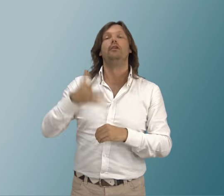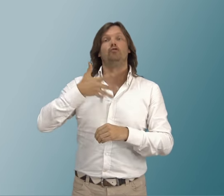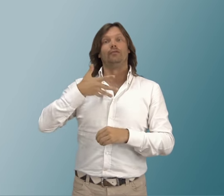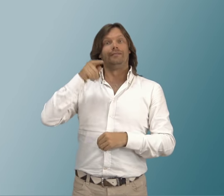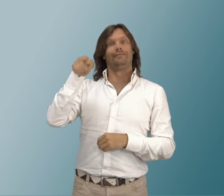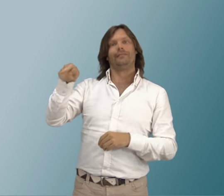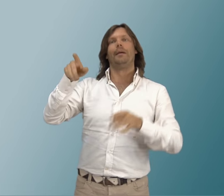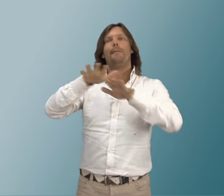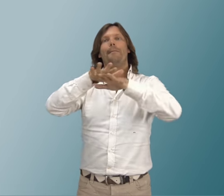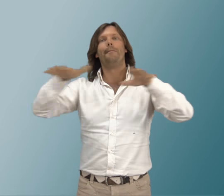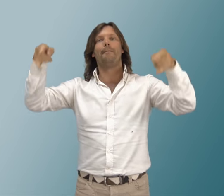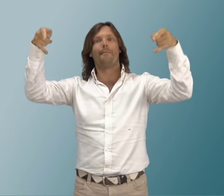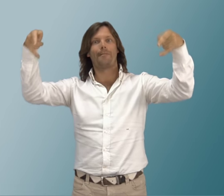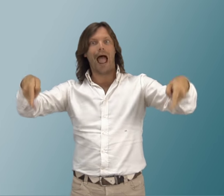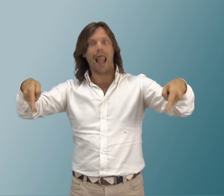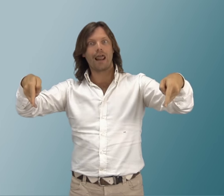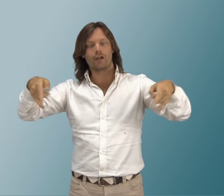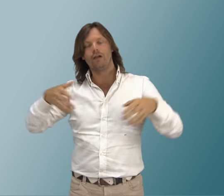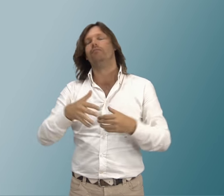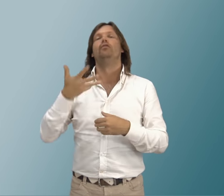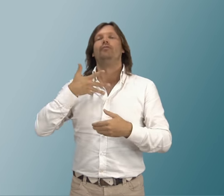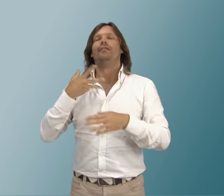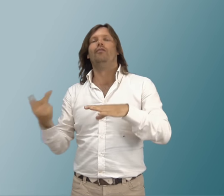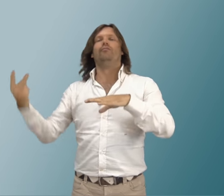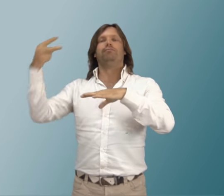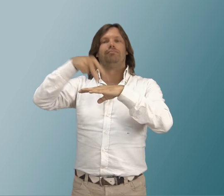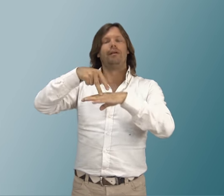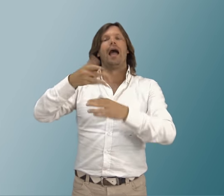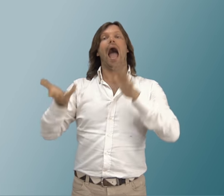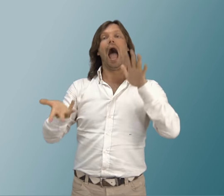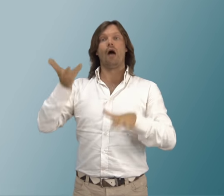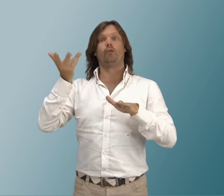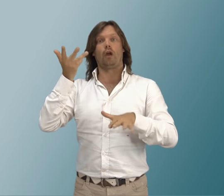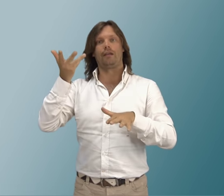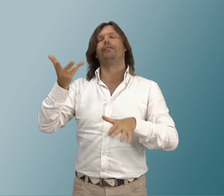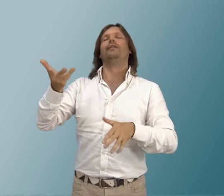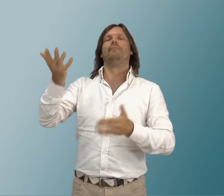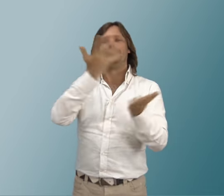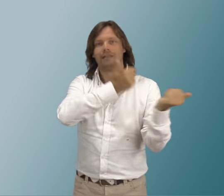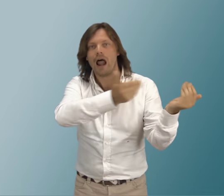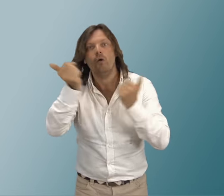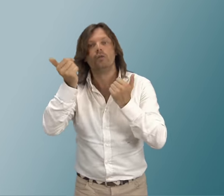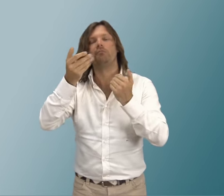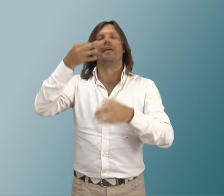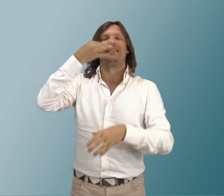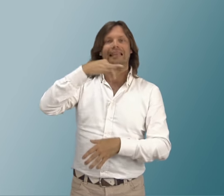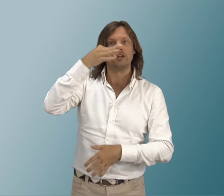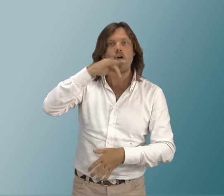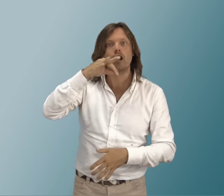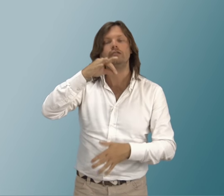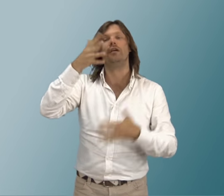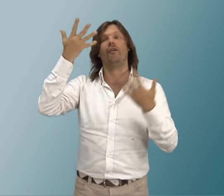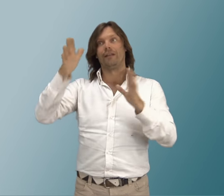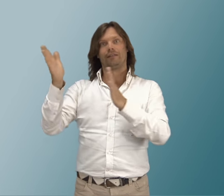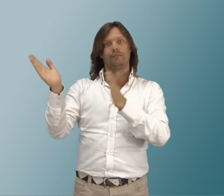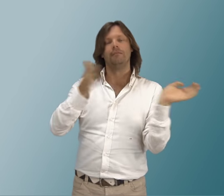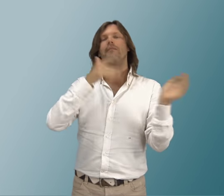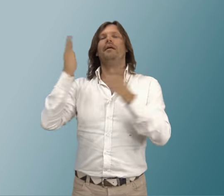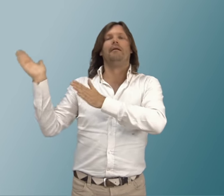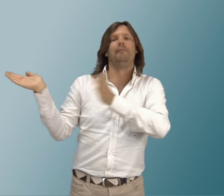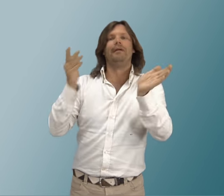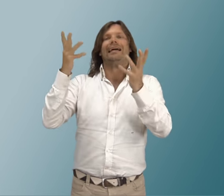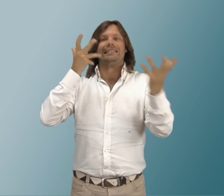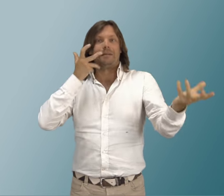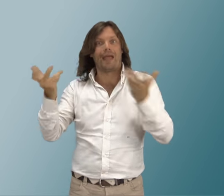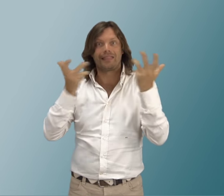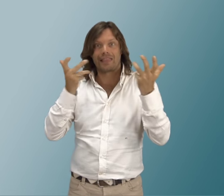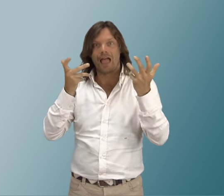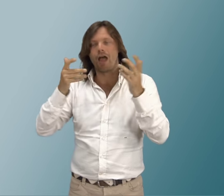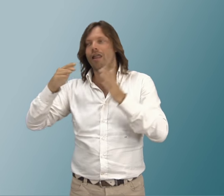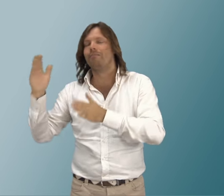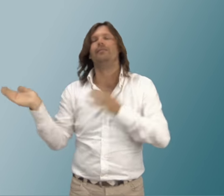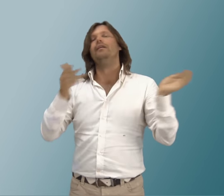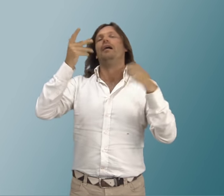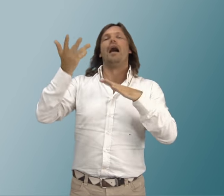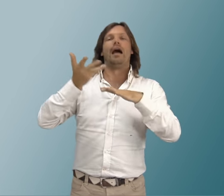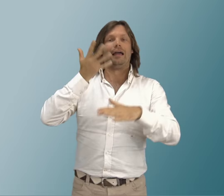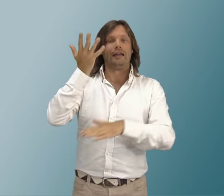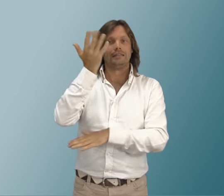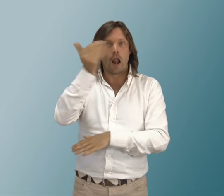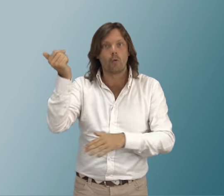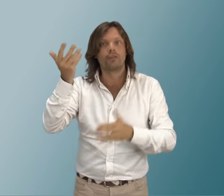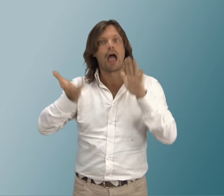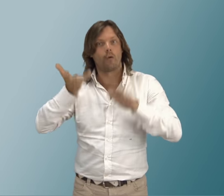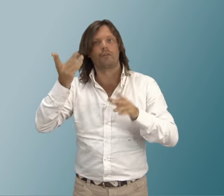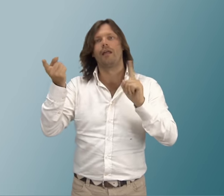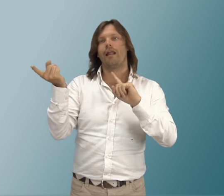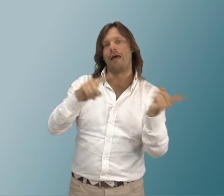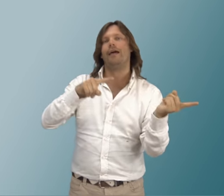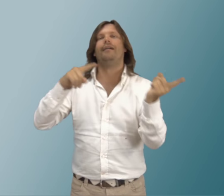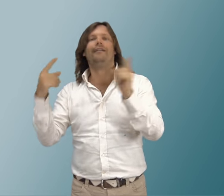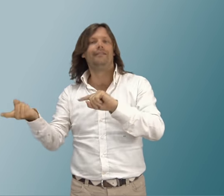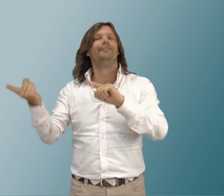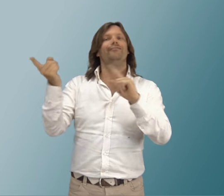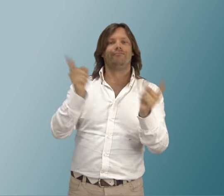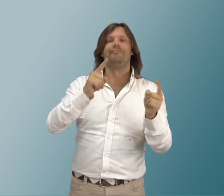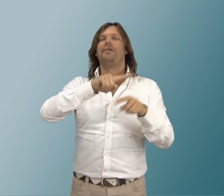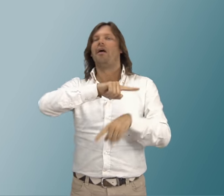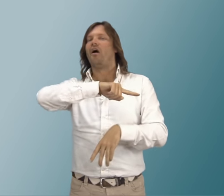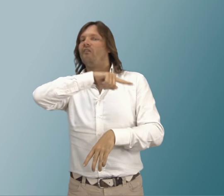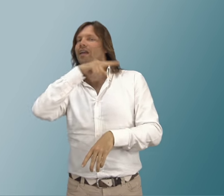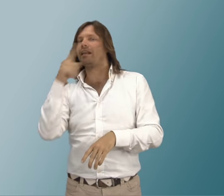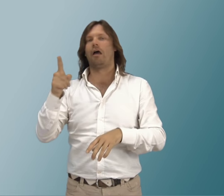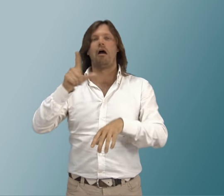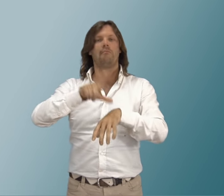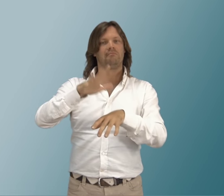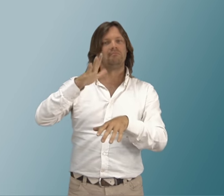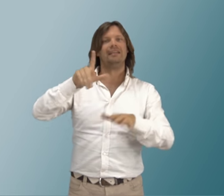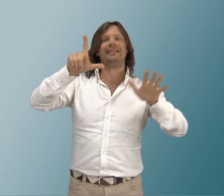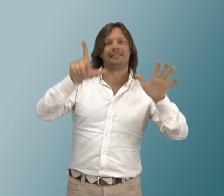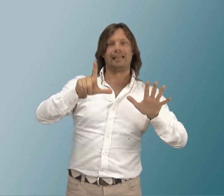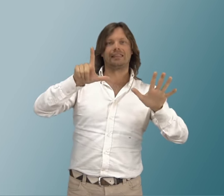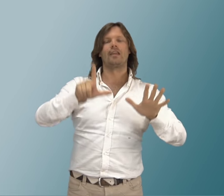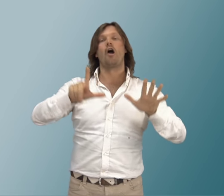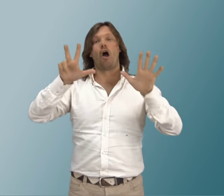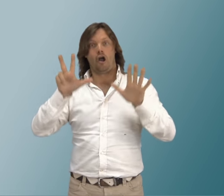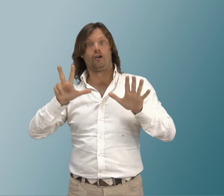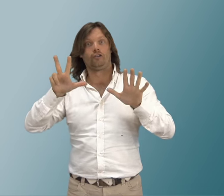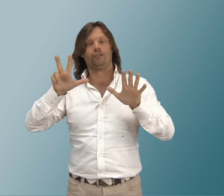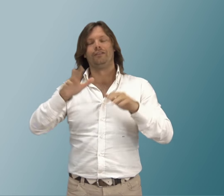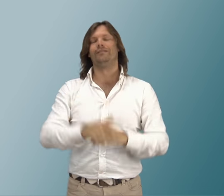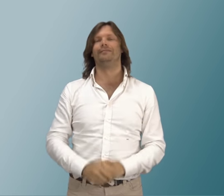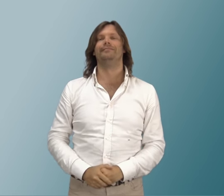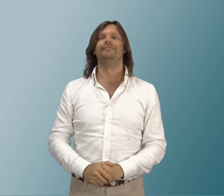dove c'è il palco di cui ci saranno i saluti , i discorsi delle autorità in concomitanza con gli spettacoli fino alle 19-20